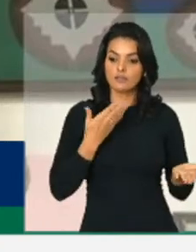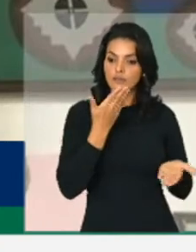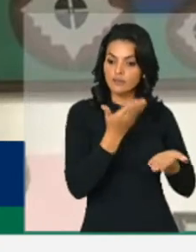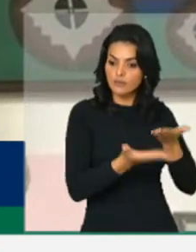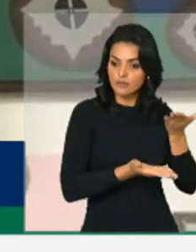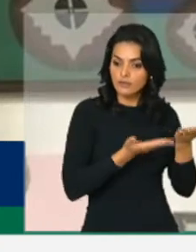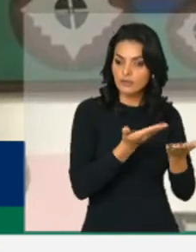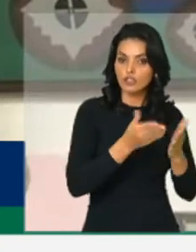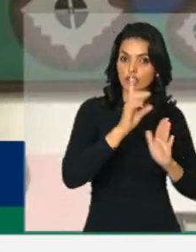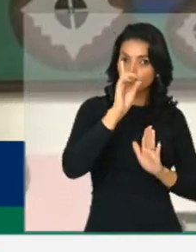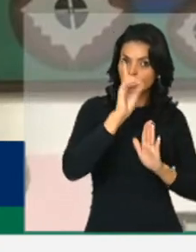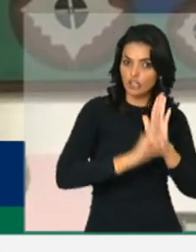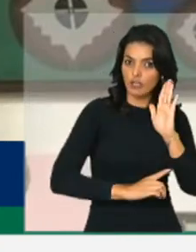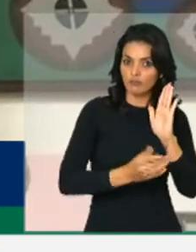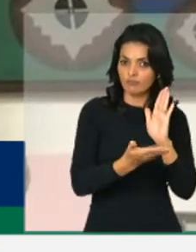HOJE, NO NOSSO PAÍS, MUITAS DESSAS MULHERES E TAMBÉM